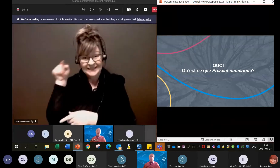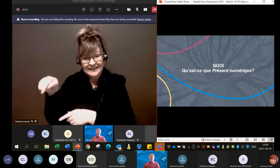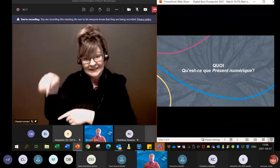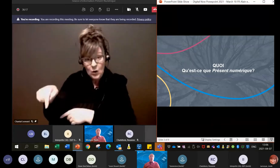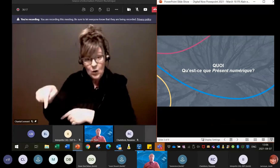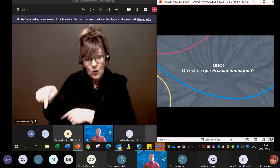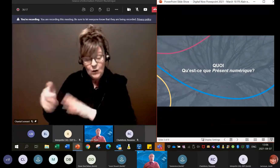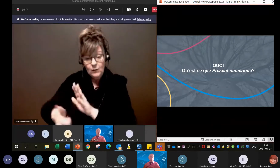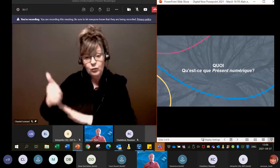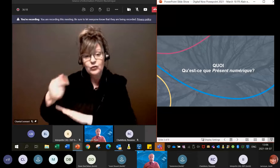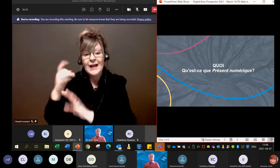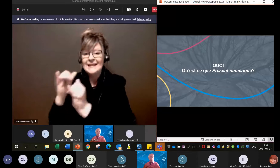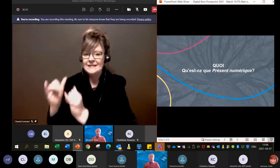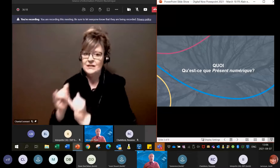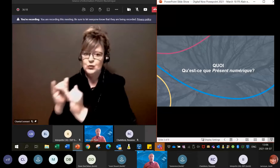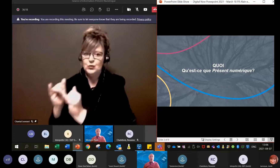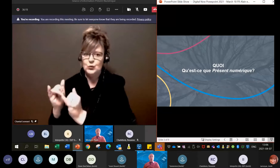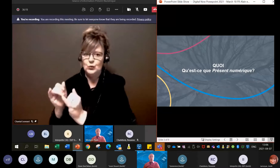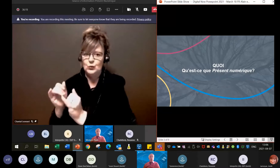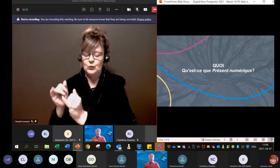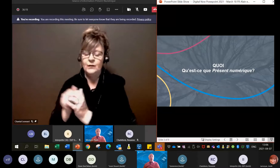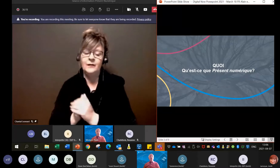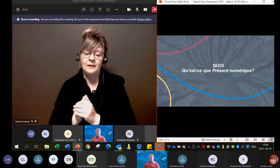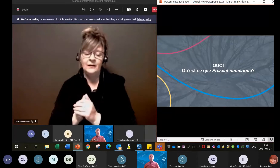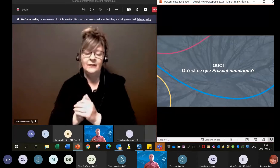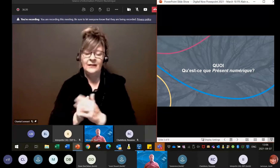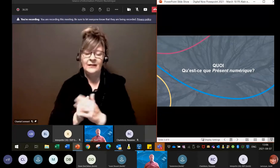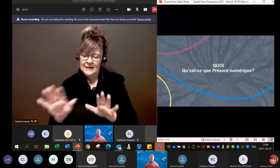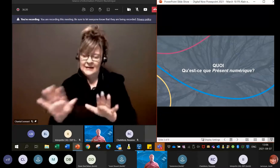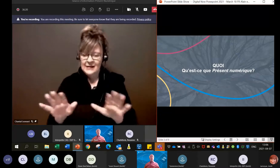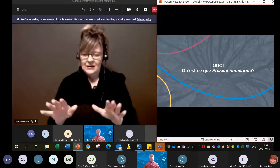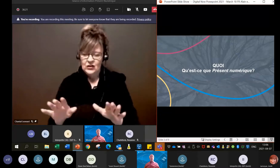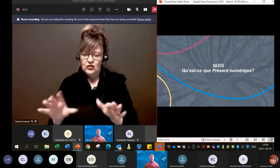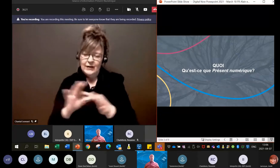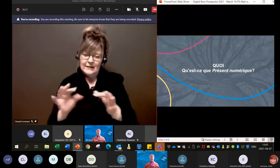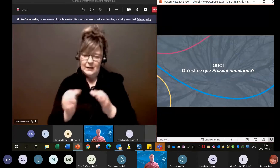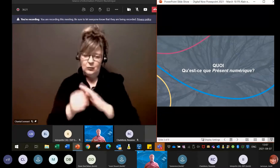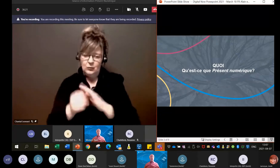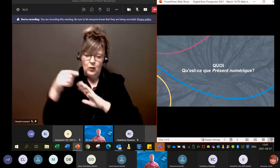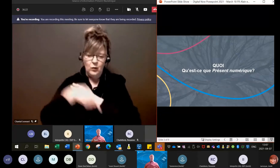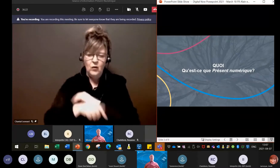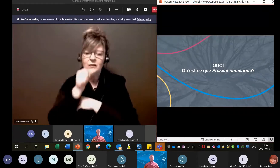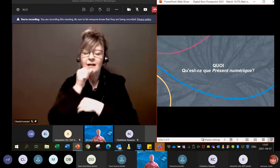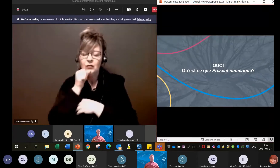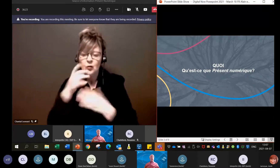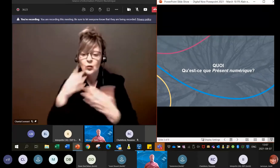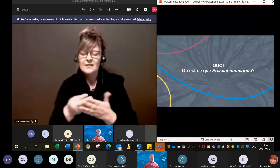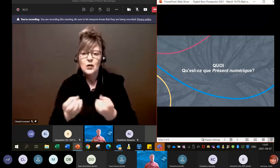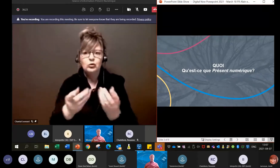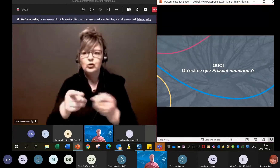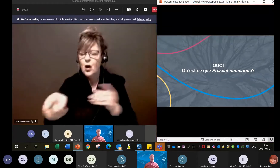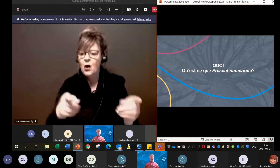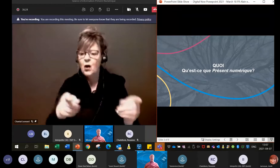Individus. On va en reparler, plusieurs d’entre vous nous demandent : « Oui mais